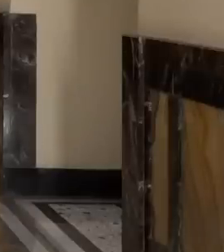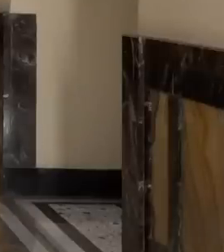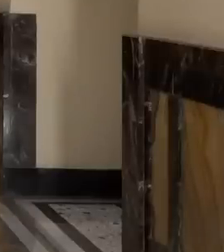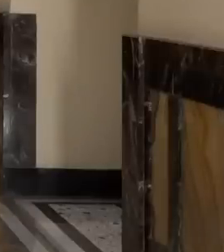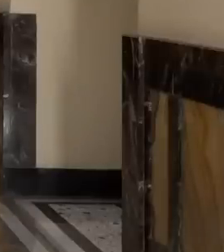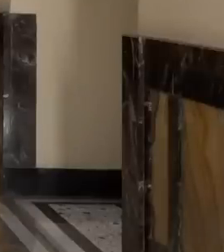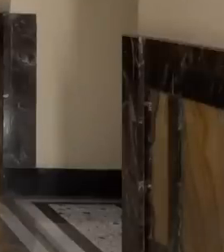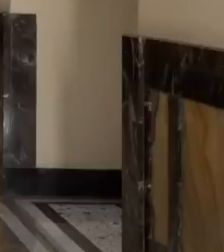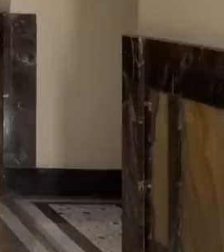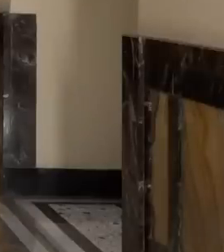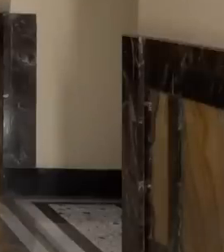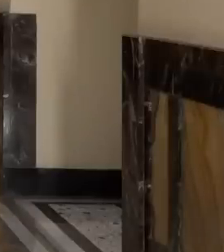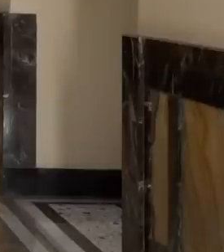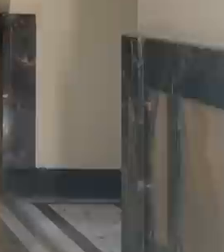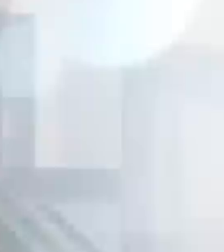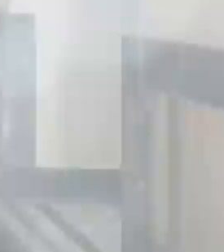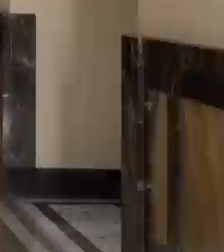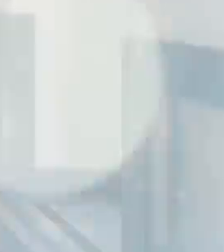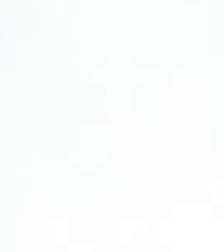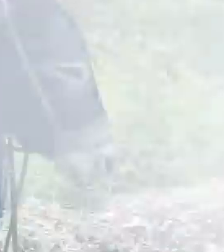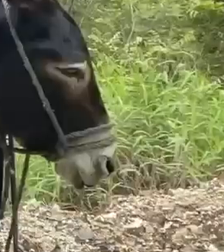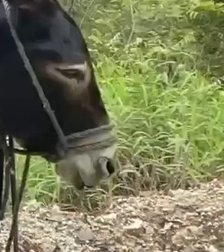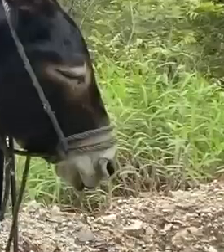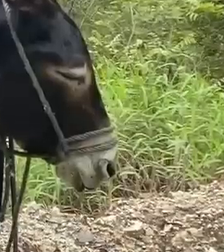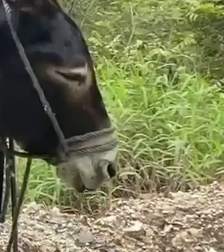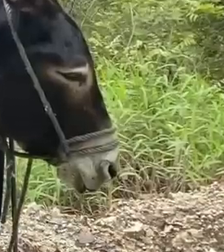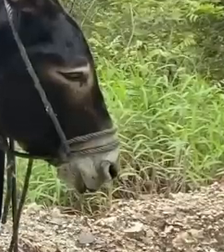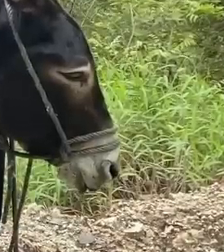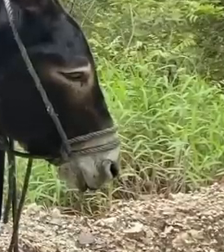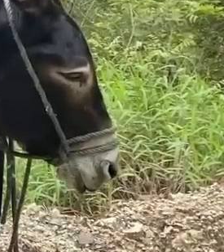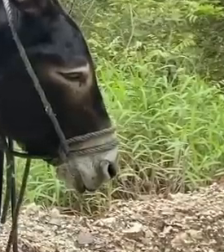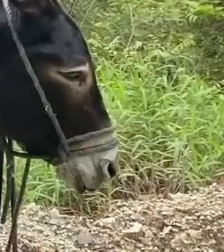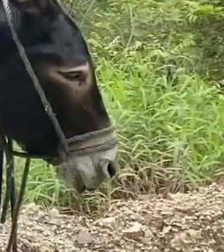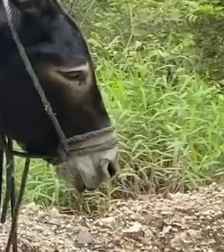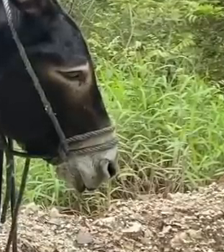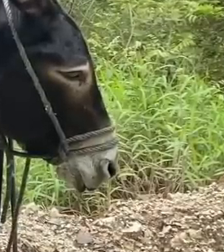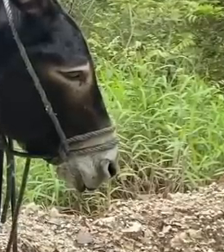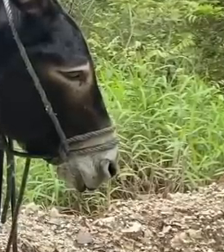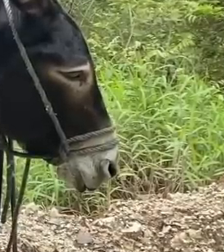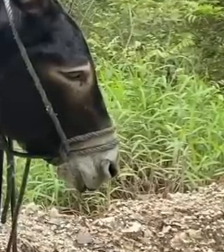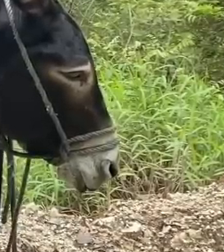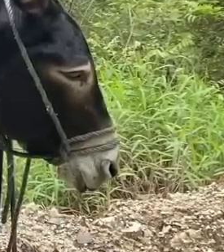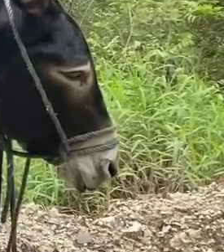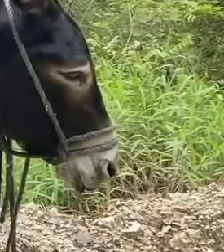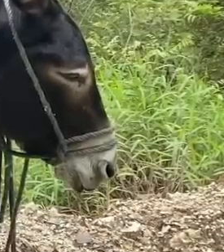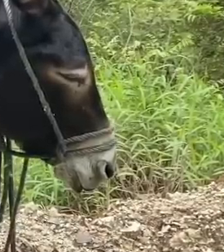Manuel López Obrador donde se busca siempre apoyar a los de abajo a los más pobres de